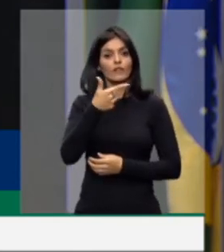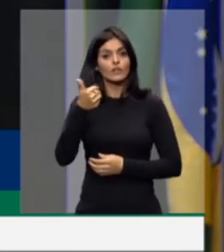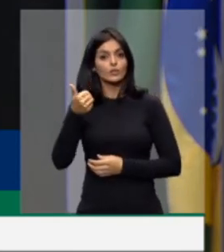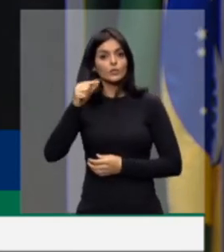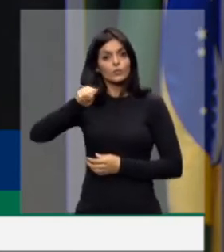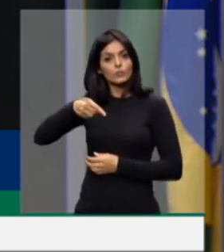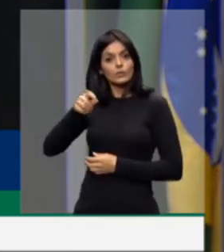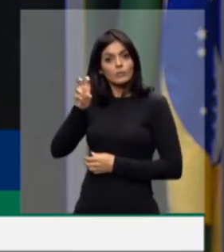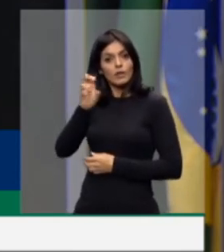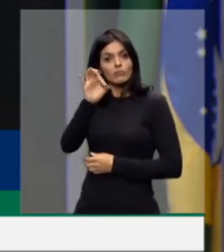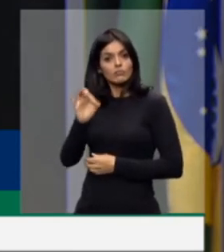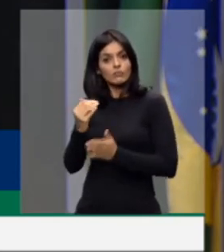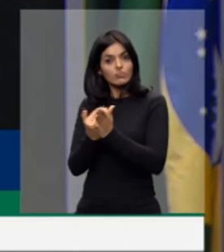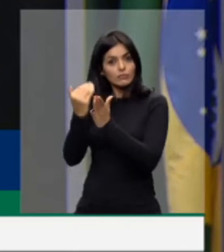SOLAR, HÁ UM CRESCIMENTO NESSAS CIDADES, EM MÉDIA